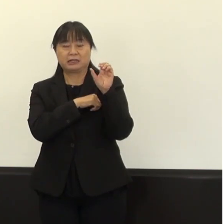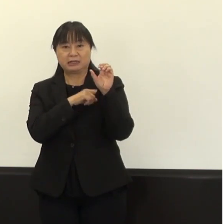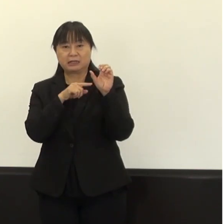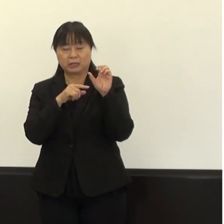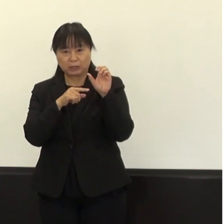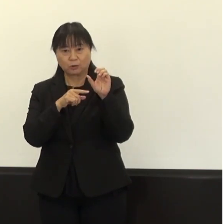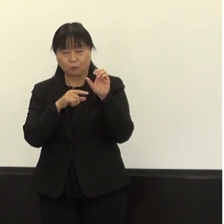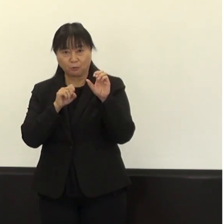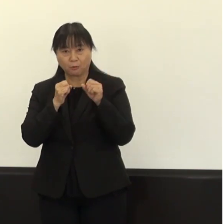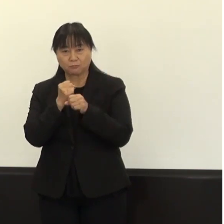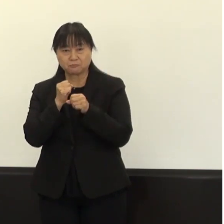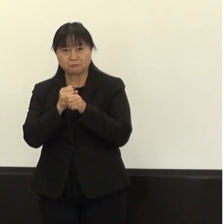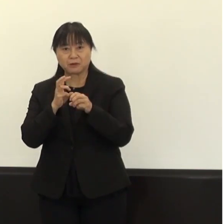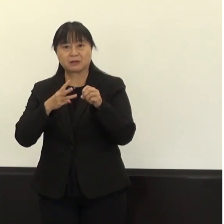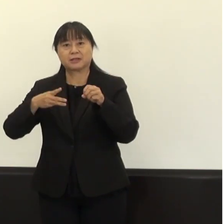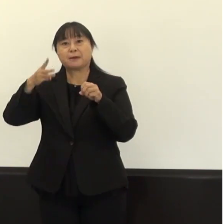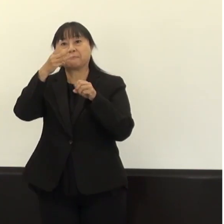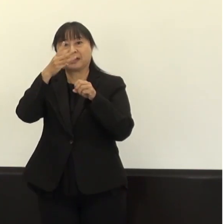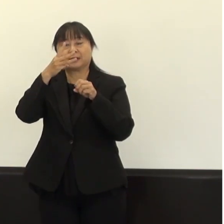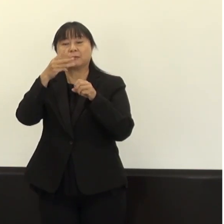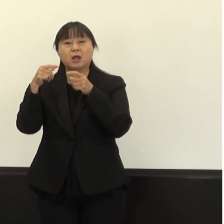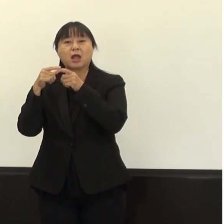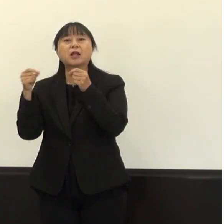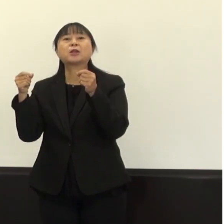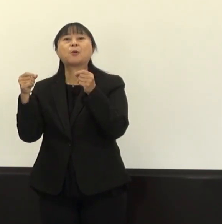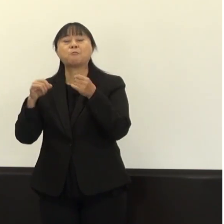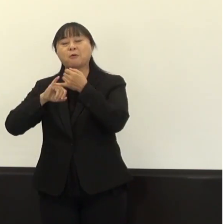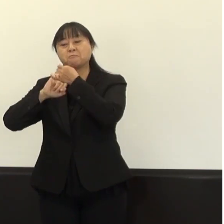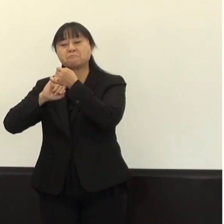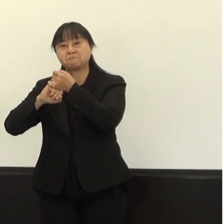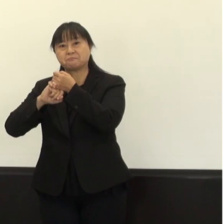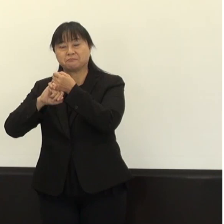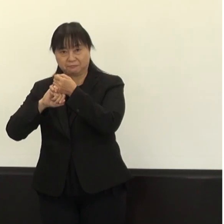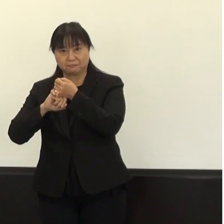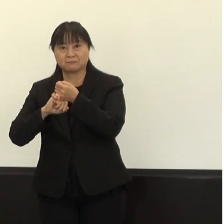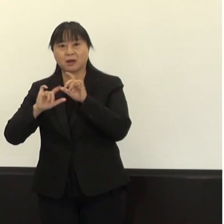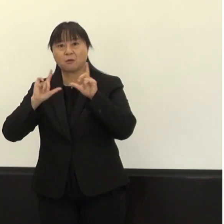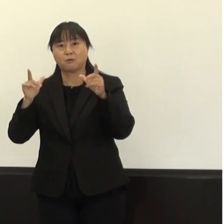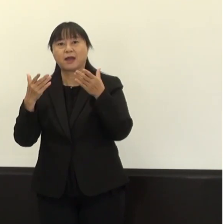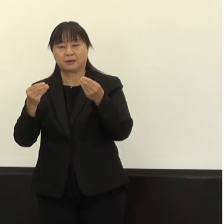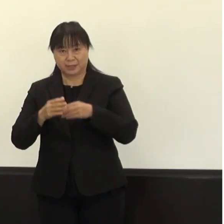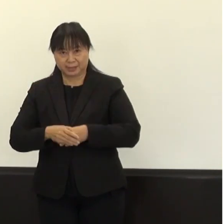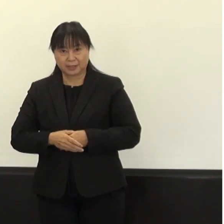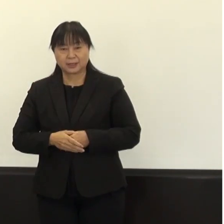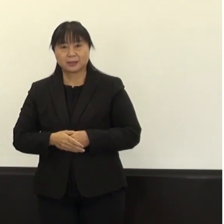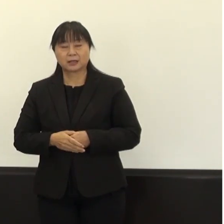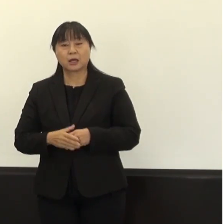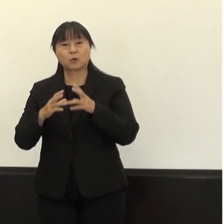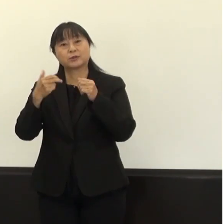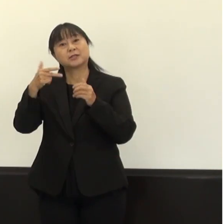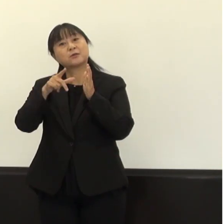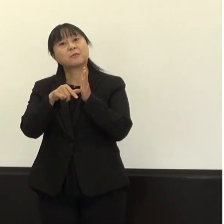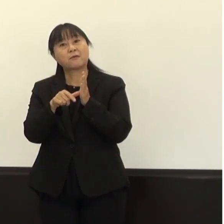日本も誓約したという報道があったところであります 本市におきましても、